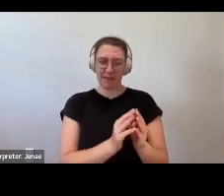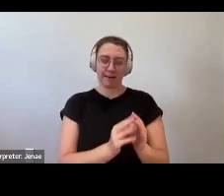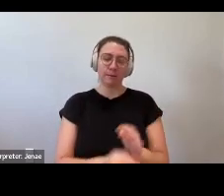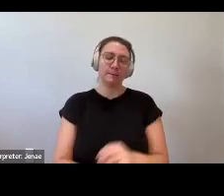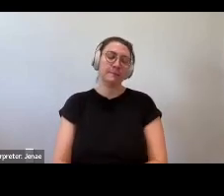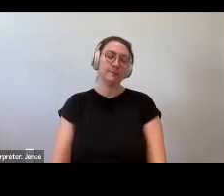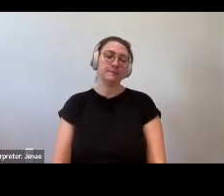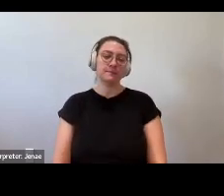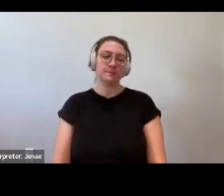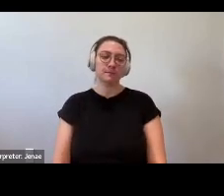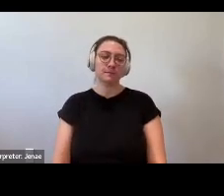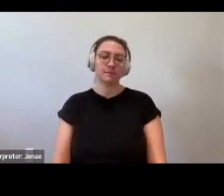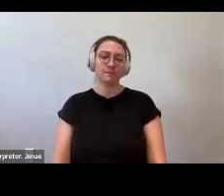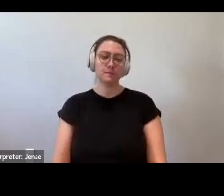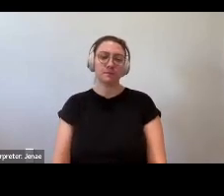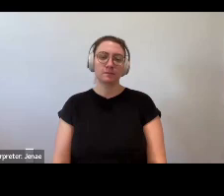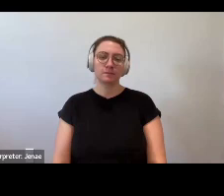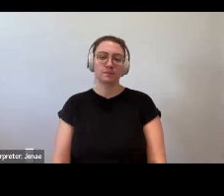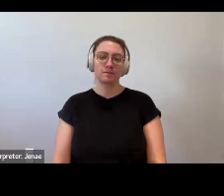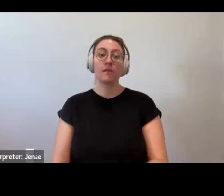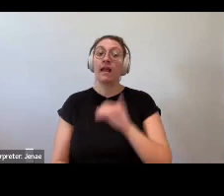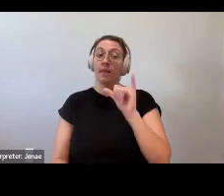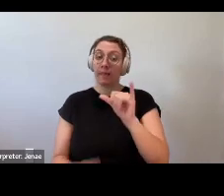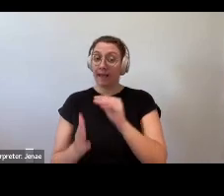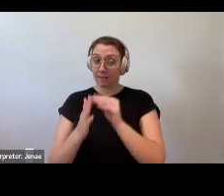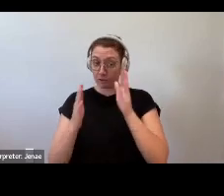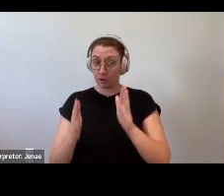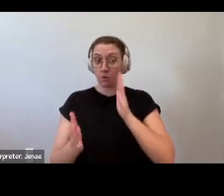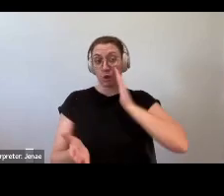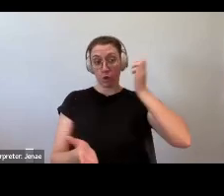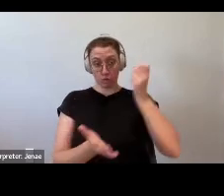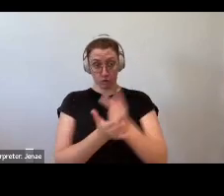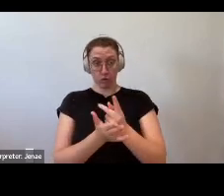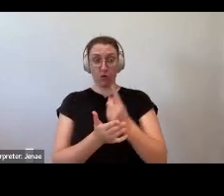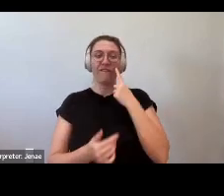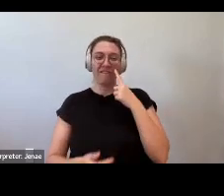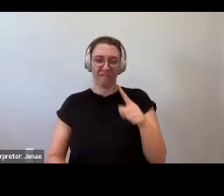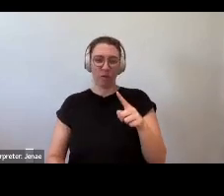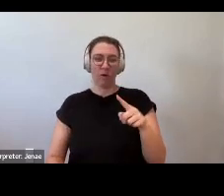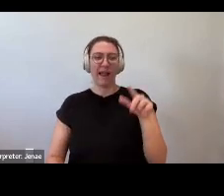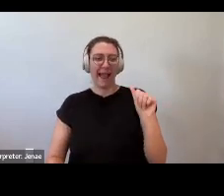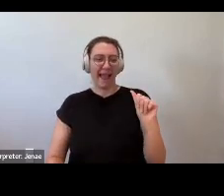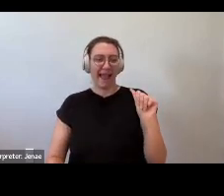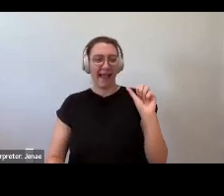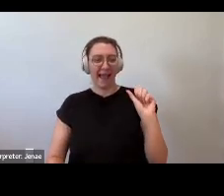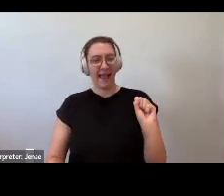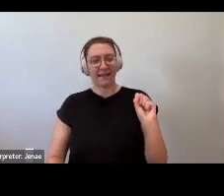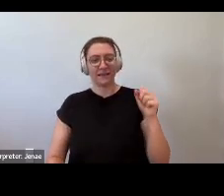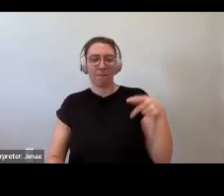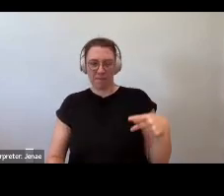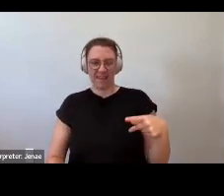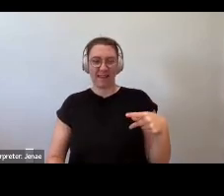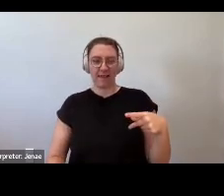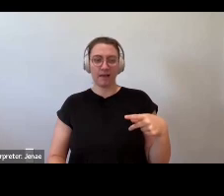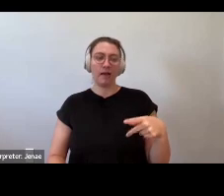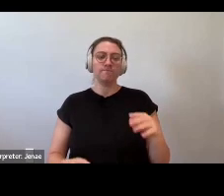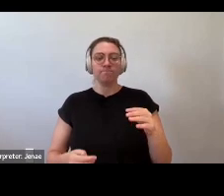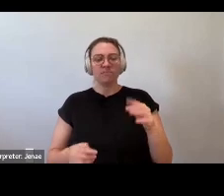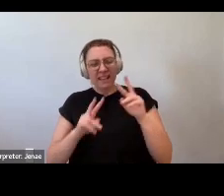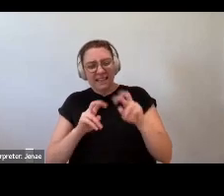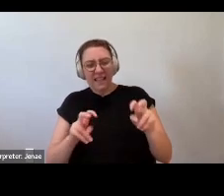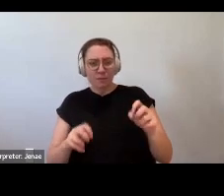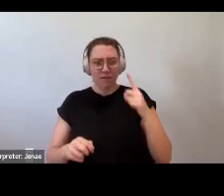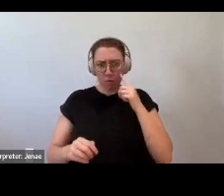Luego, se aprueba la participación del estudiante en una reunión del Plan de Apoyo Académico (ASP), donde se evalúa su idoneidad para la ubicación.